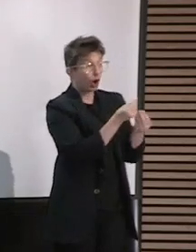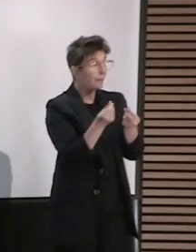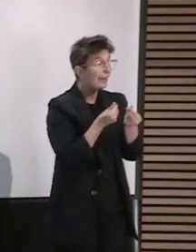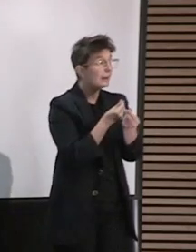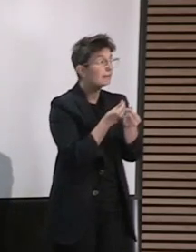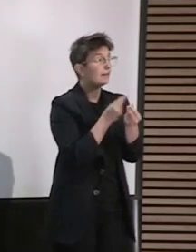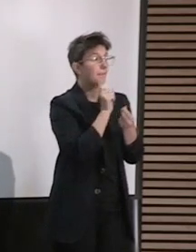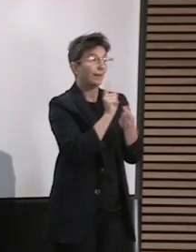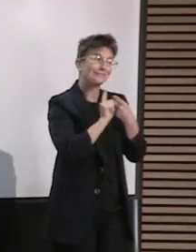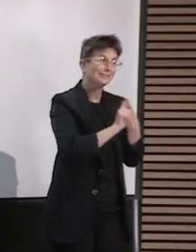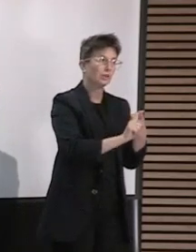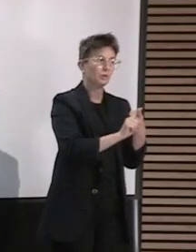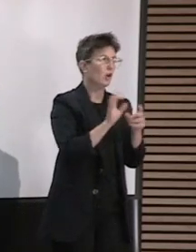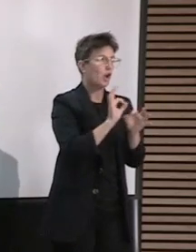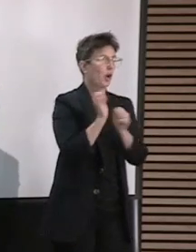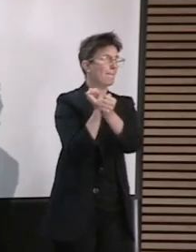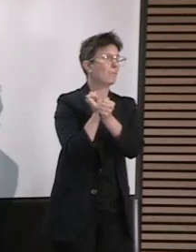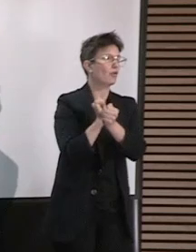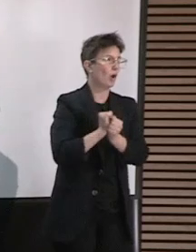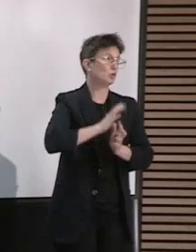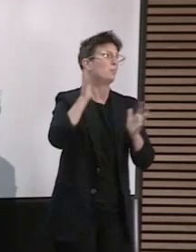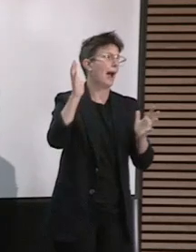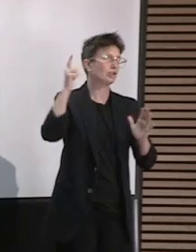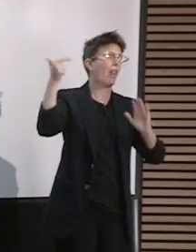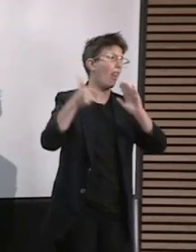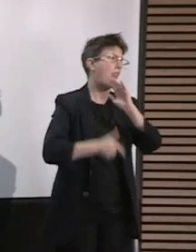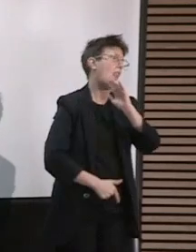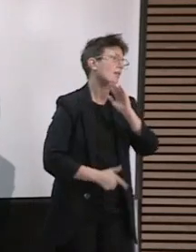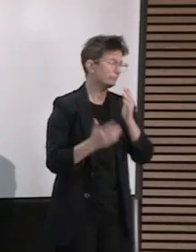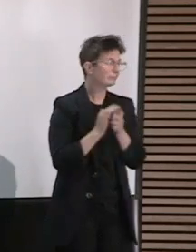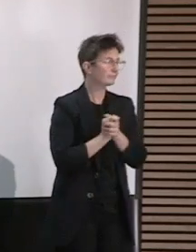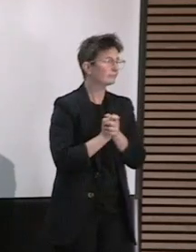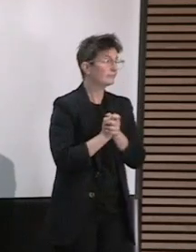mohio maatau e tika ana te toenga i waenga i te tautoko ki te. Ratonga whakahirahira penei